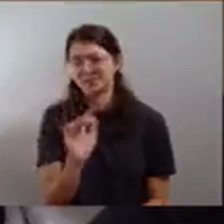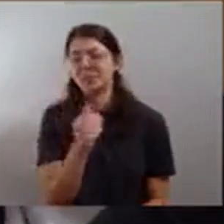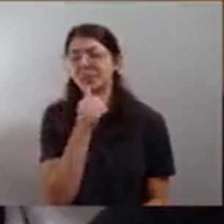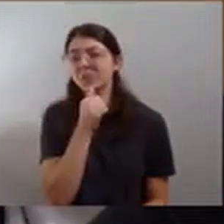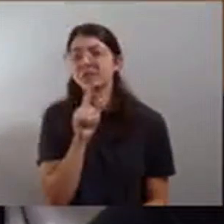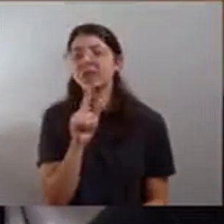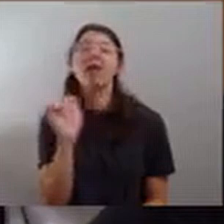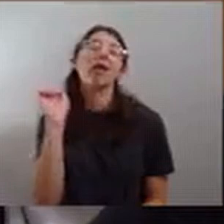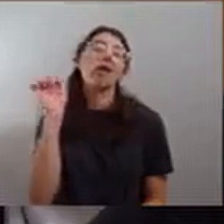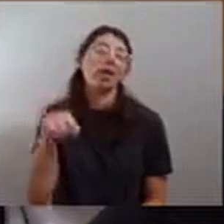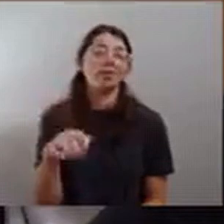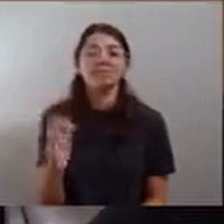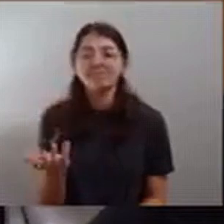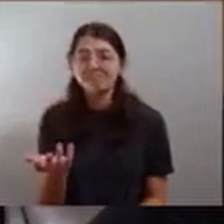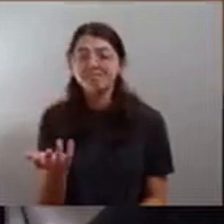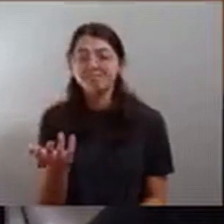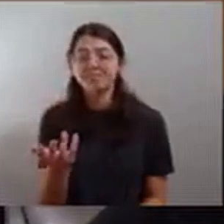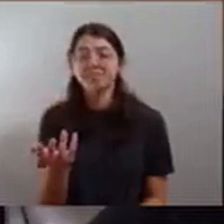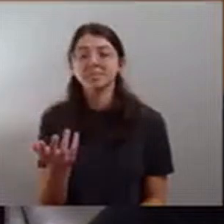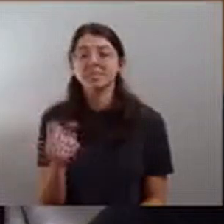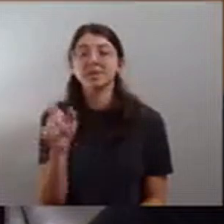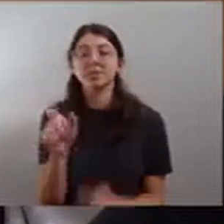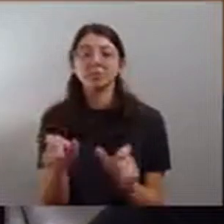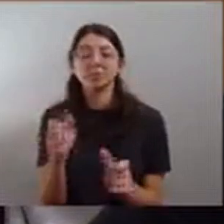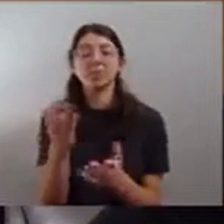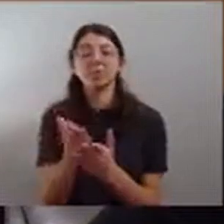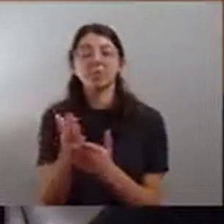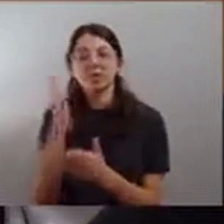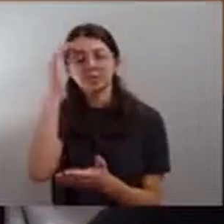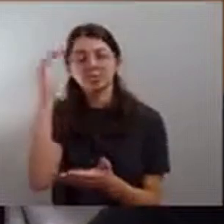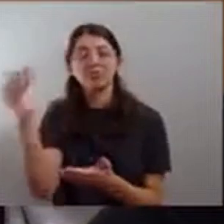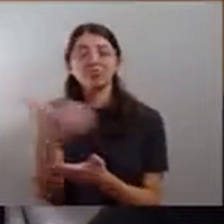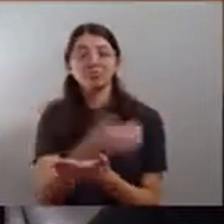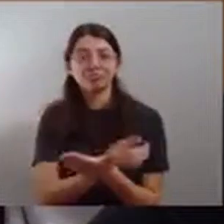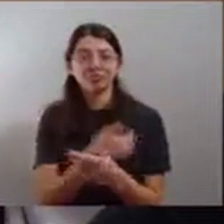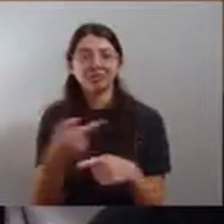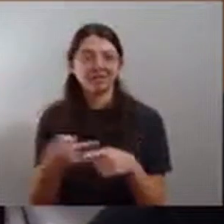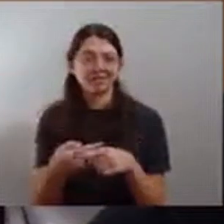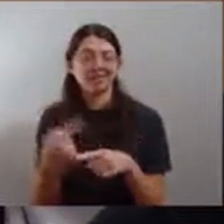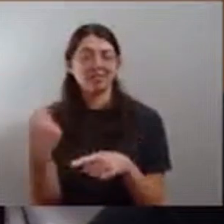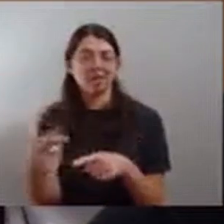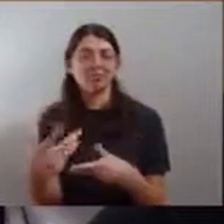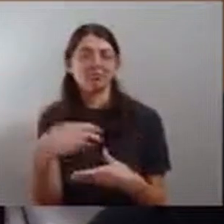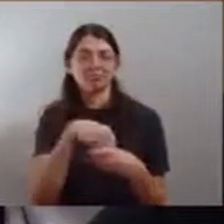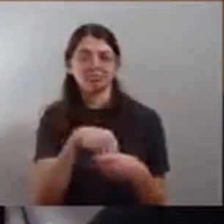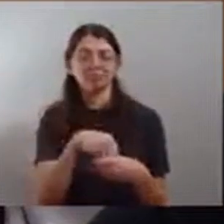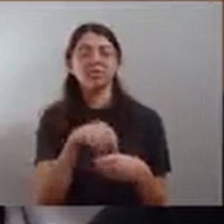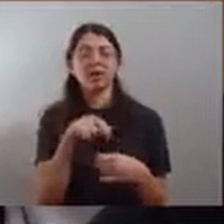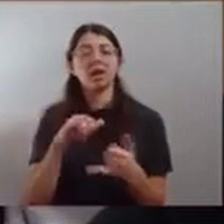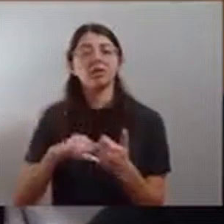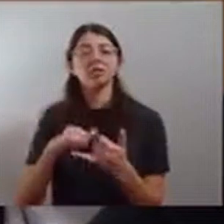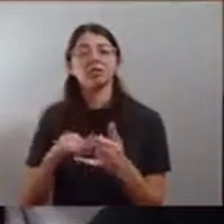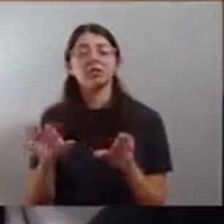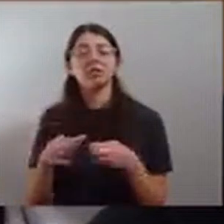do que fez aos estudantes que foram ouvidos como parte interessada na revisão deste regulamento, a Associação